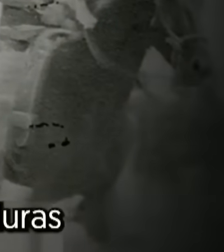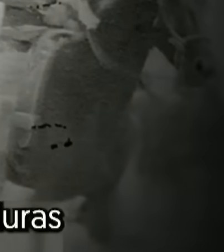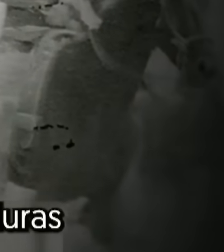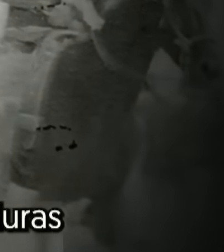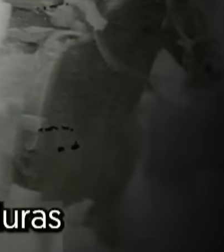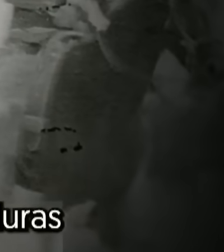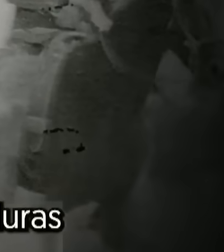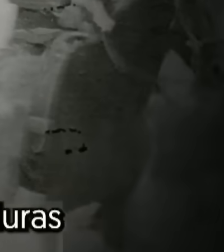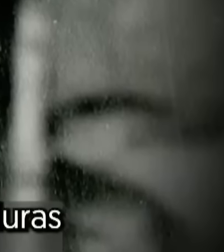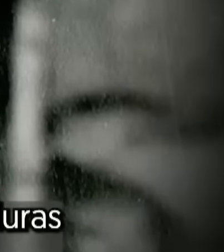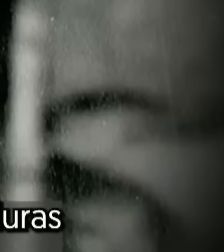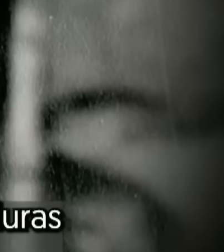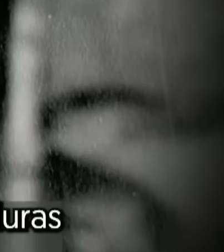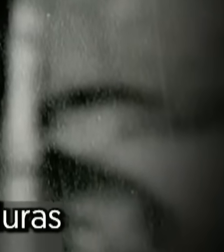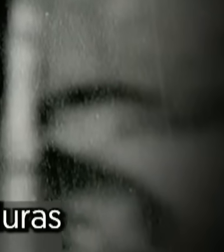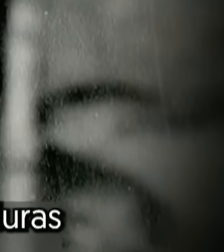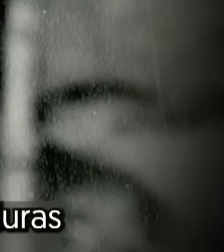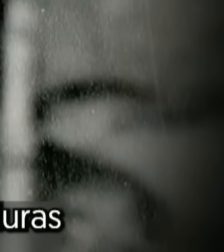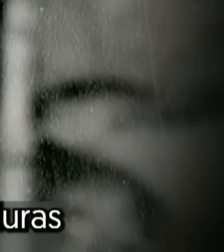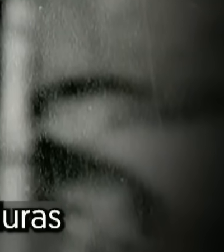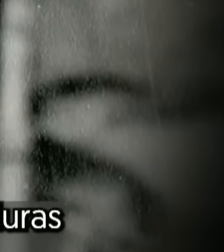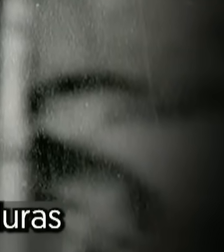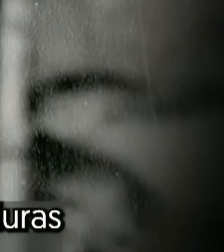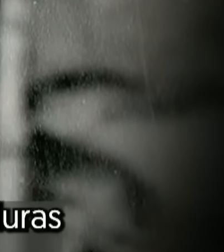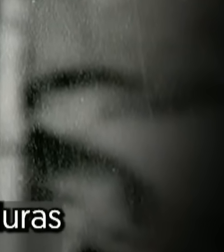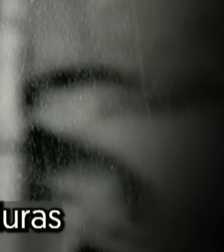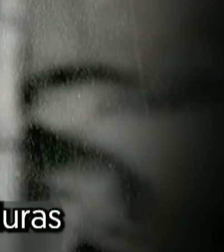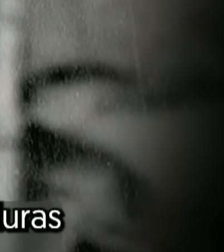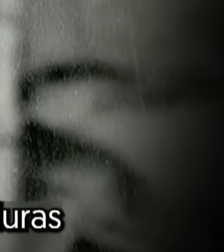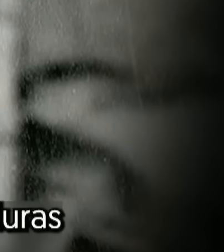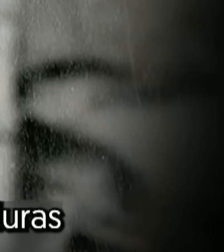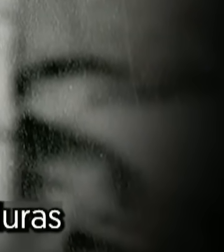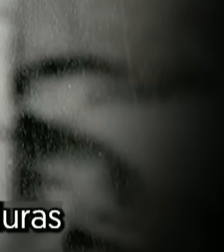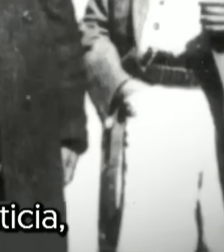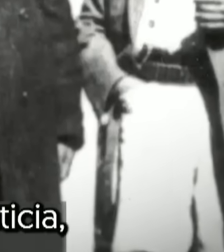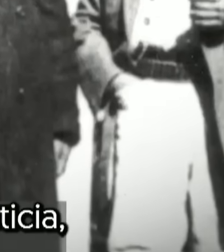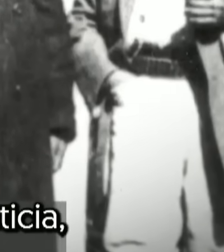importantes para derrocar las dictaduras de Porfirio Díaz y de Victoriano Huerta villa fue